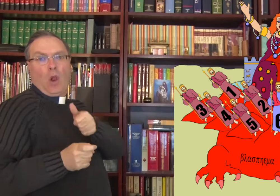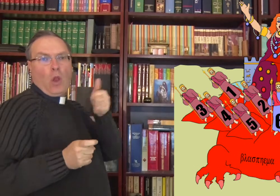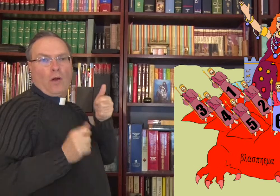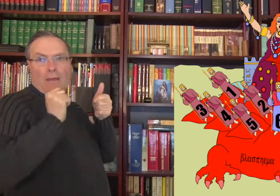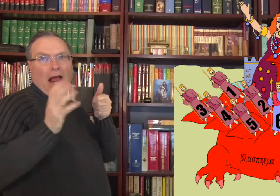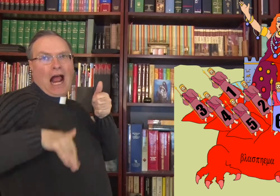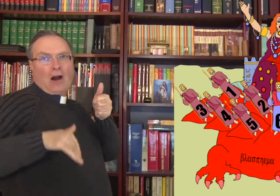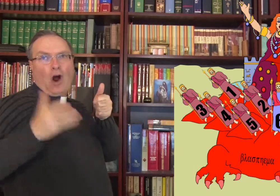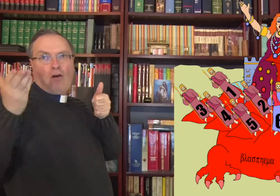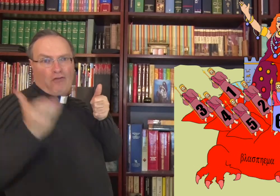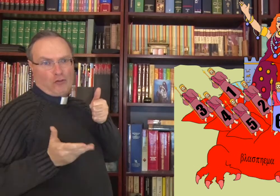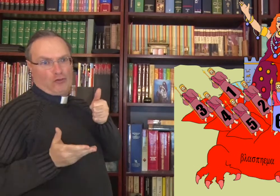l'autre n'est pas encore venu.